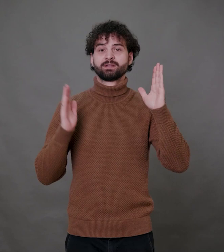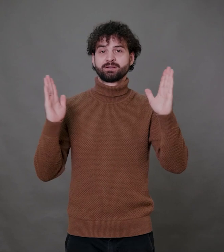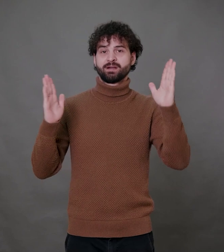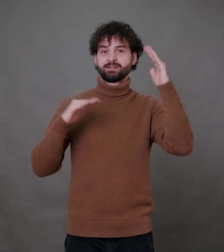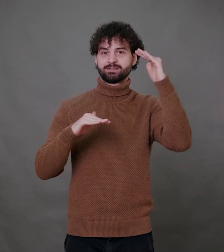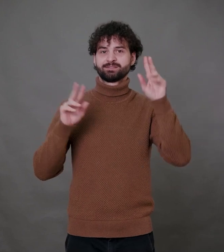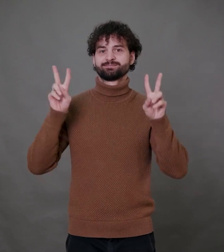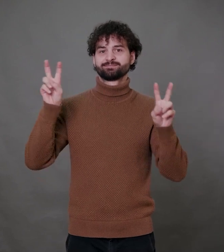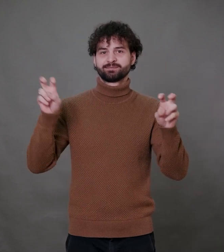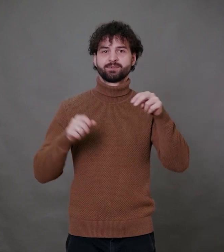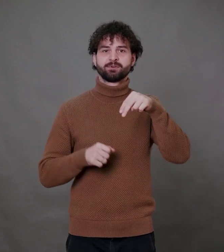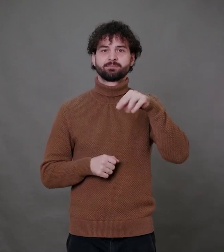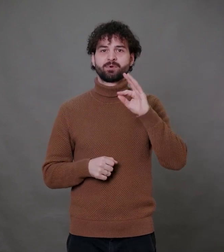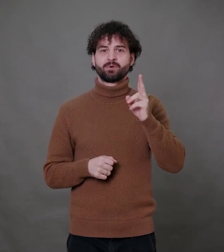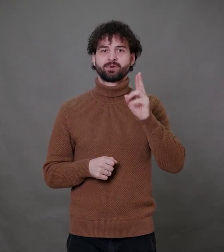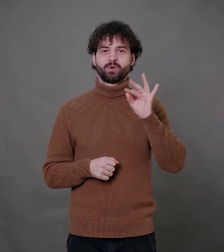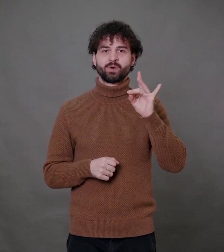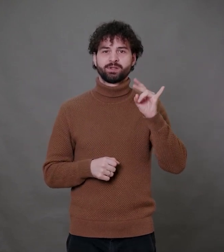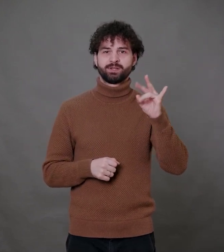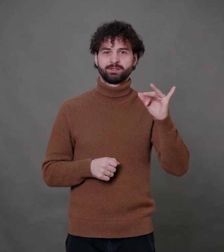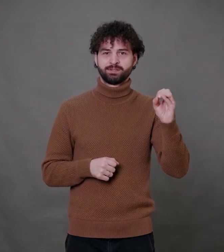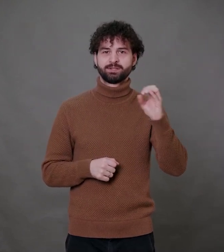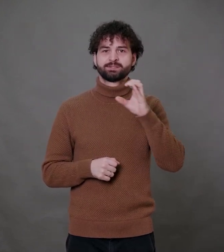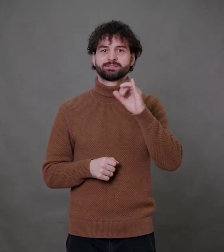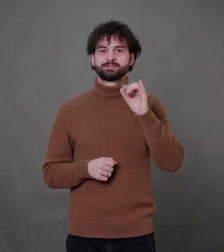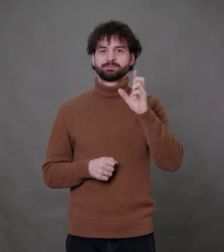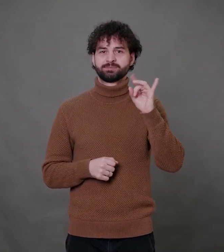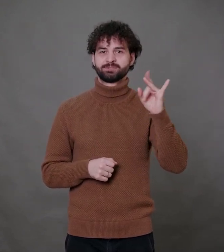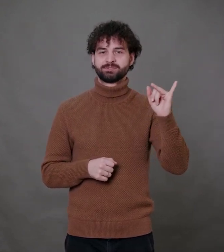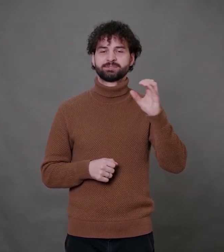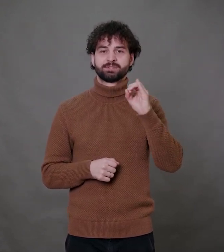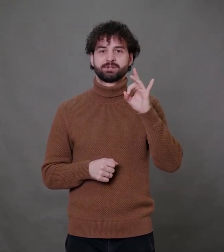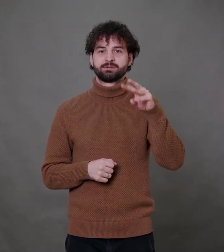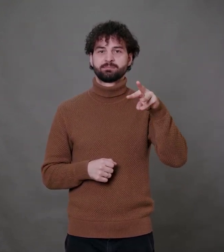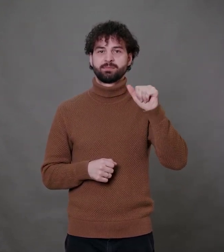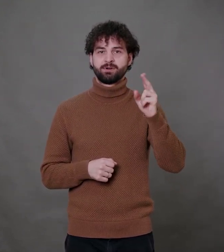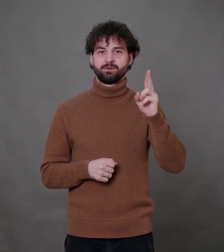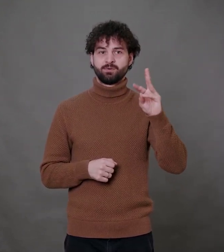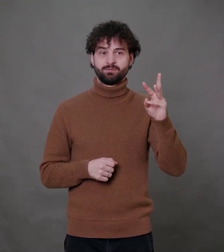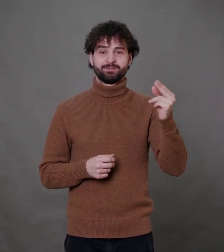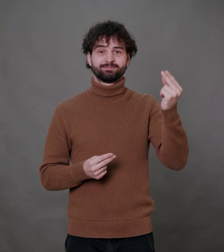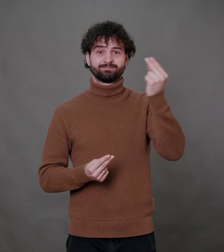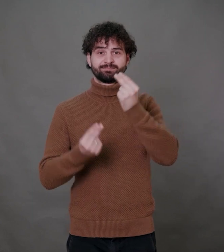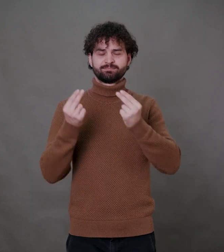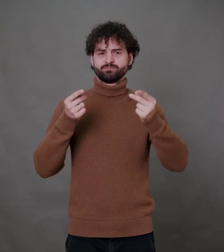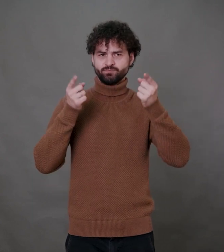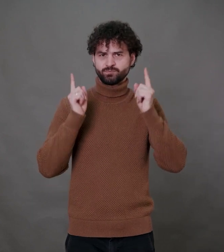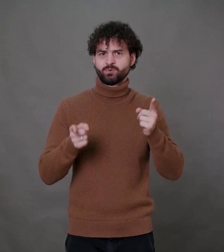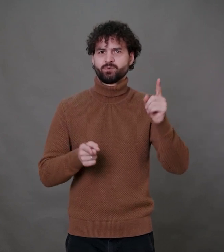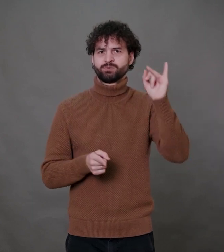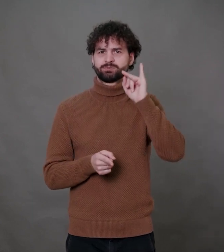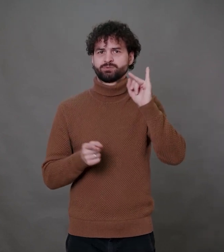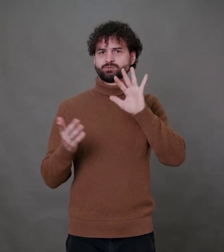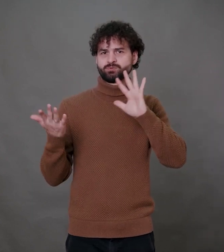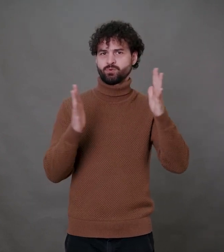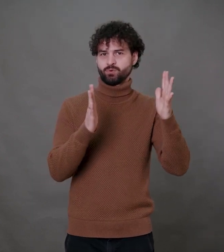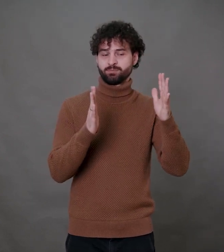На картине «Покорение Сибири Ермаком» изображены реальные исторические события.